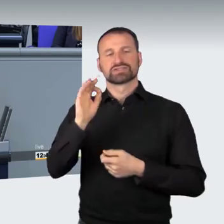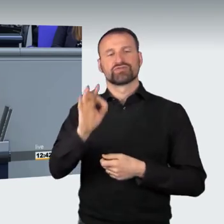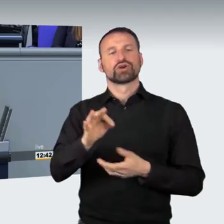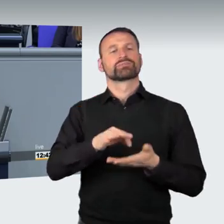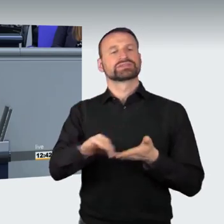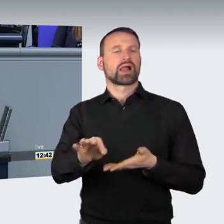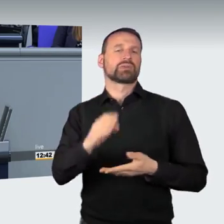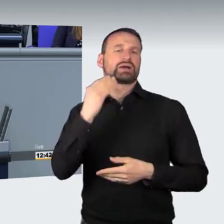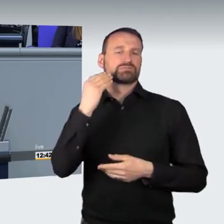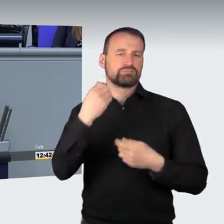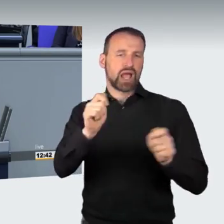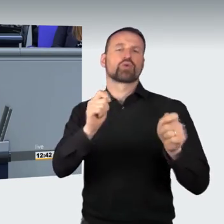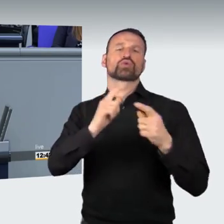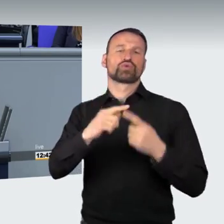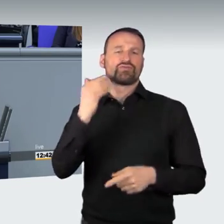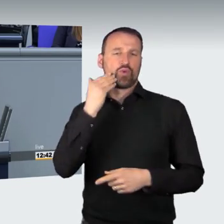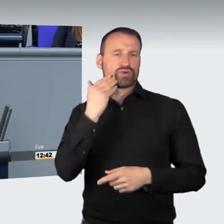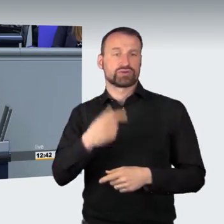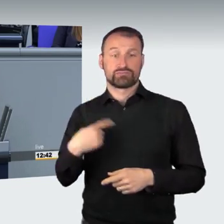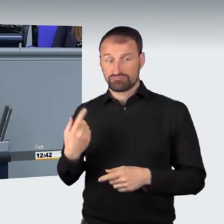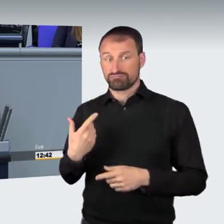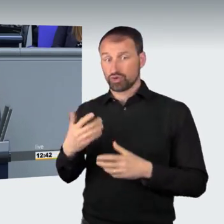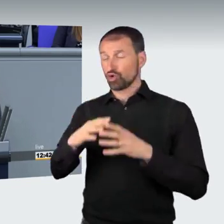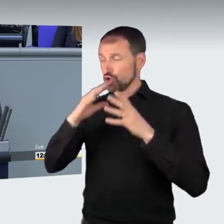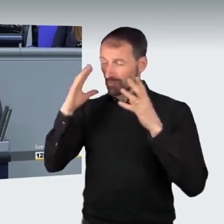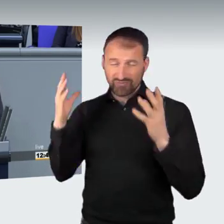Als Beispiel erwähne ich die Verdreifachung der Mittel